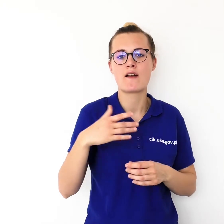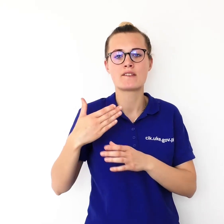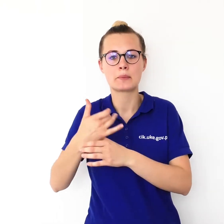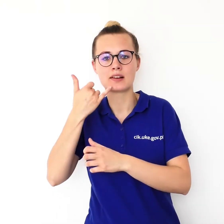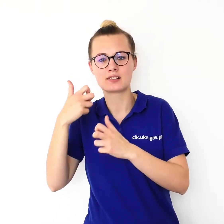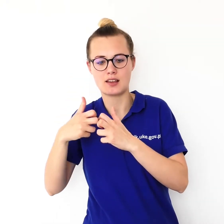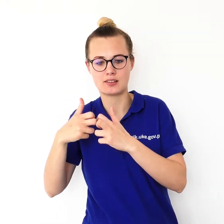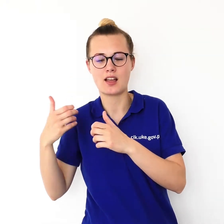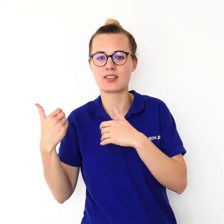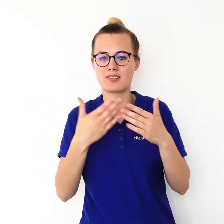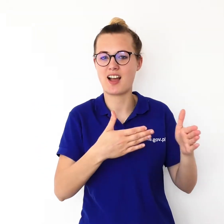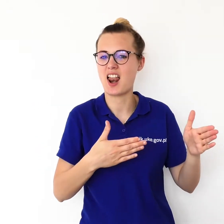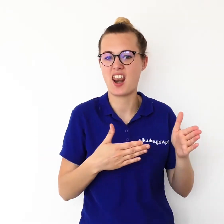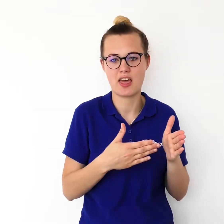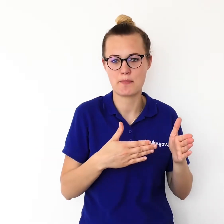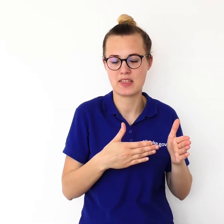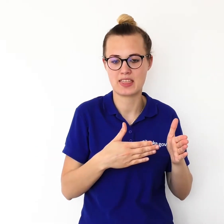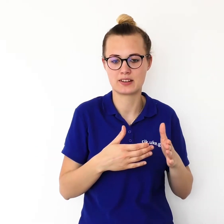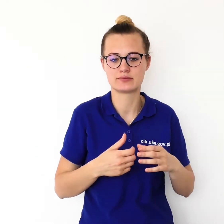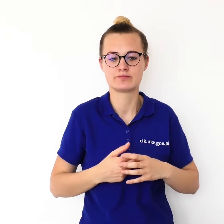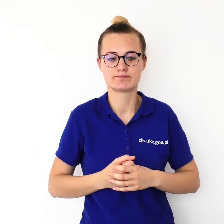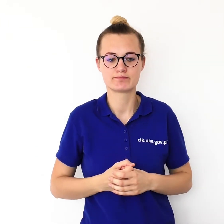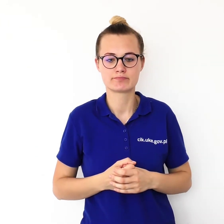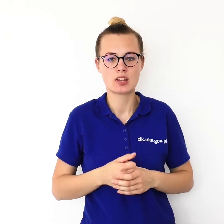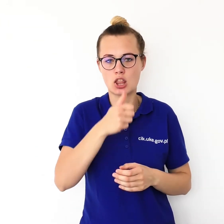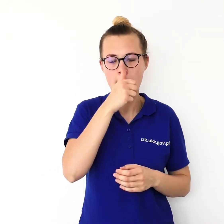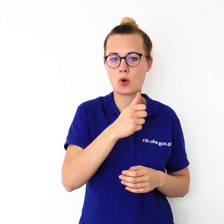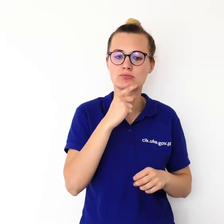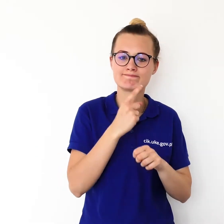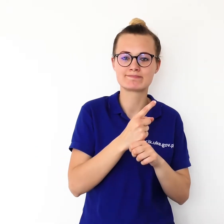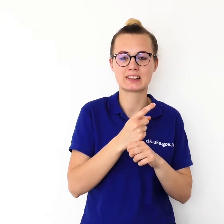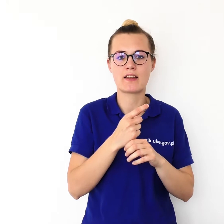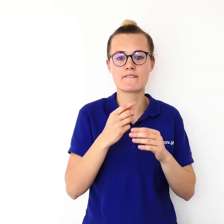operator przyznaje abonentowi określony limit transmisji danych.